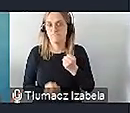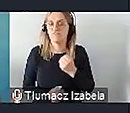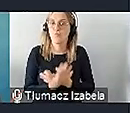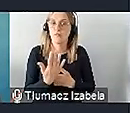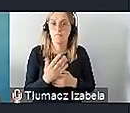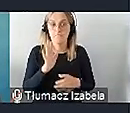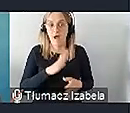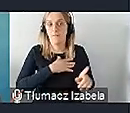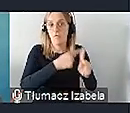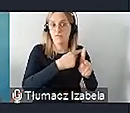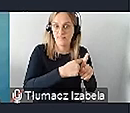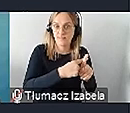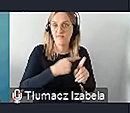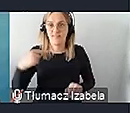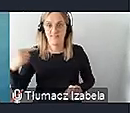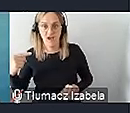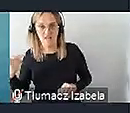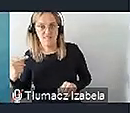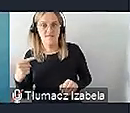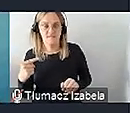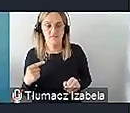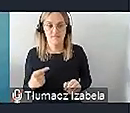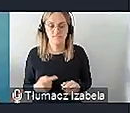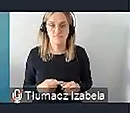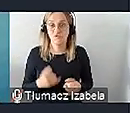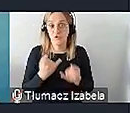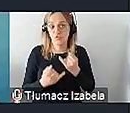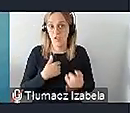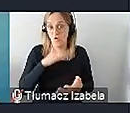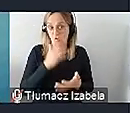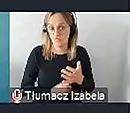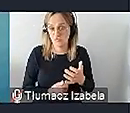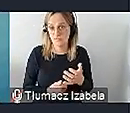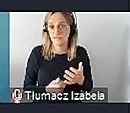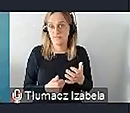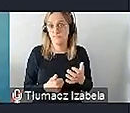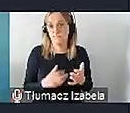Bo jeżeli zdecydujemy się na skorzystanie ze zdjęć,